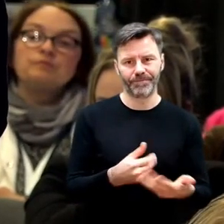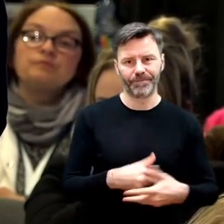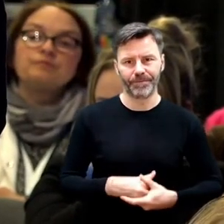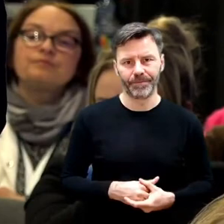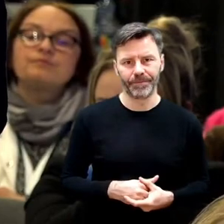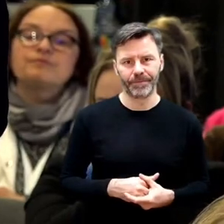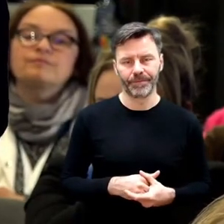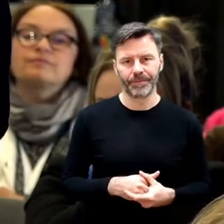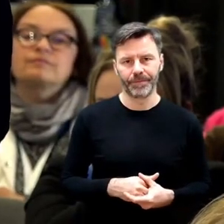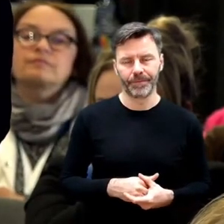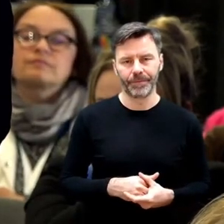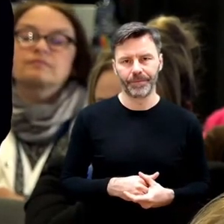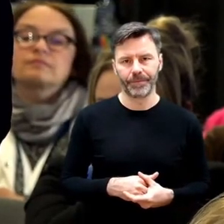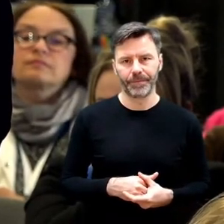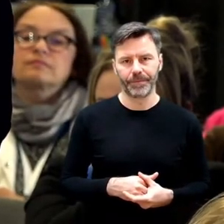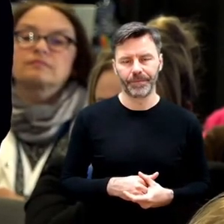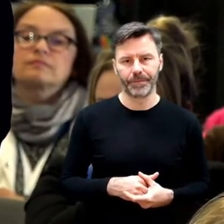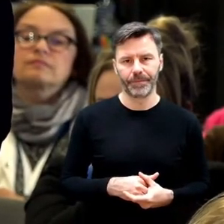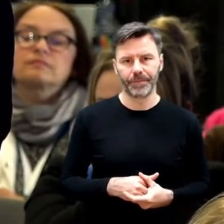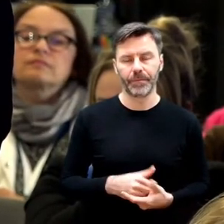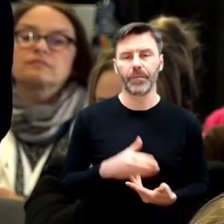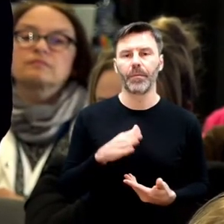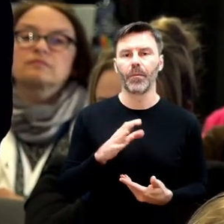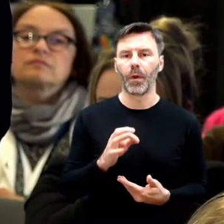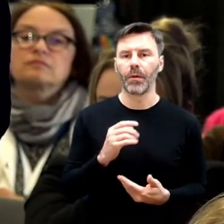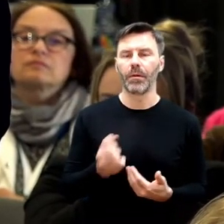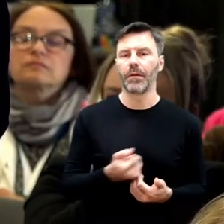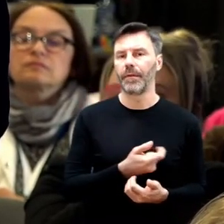i wiadomo, że wiele z nich musiałoby przejść jednak na gminę,